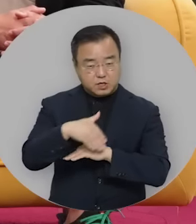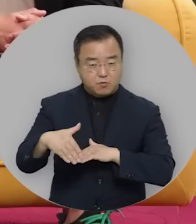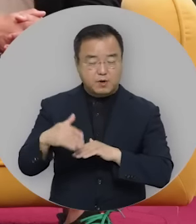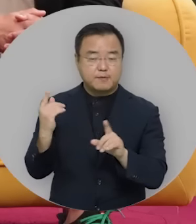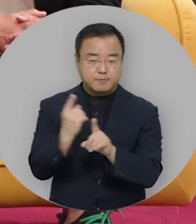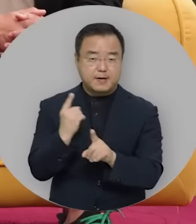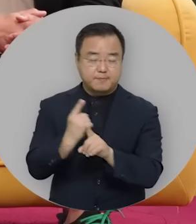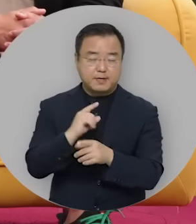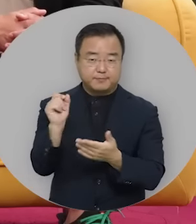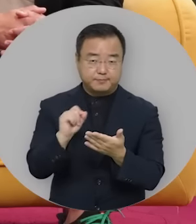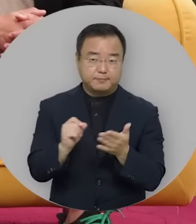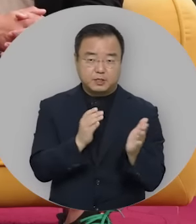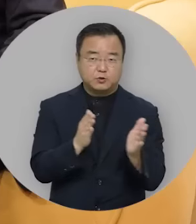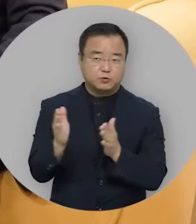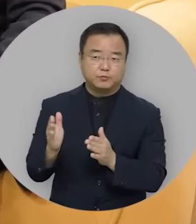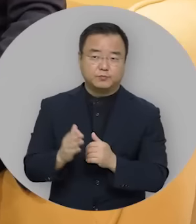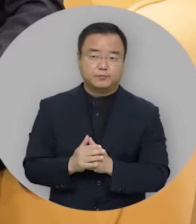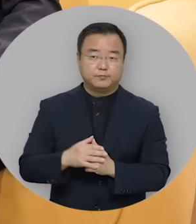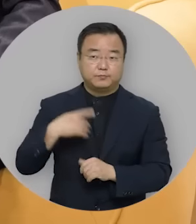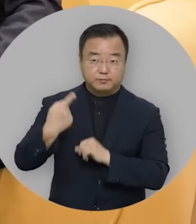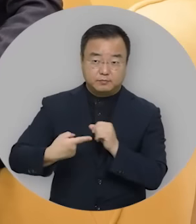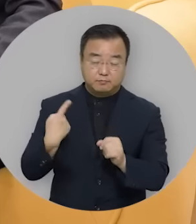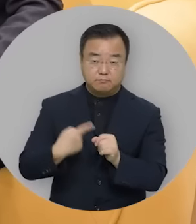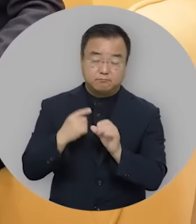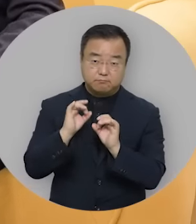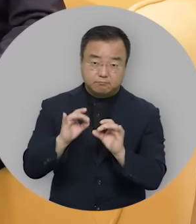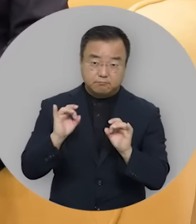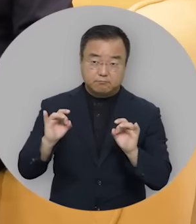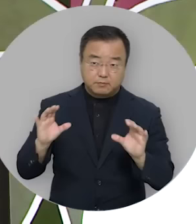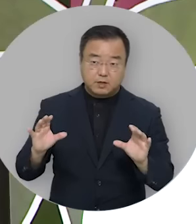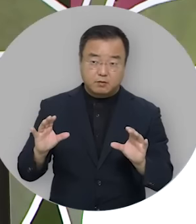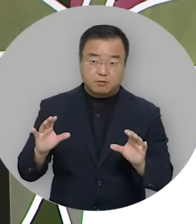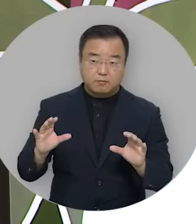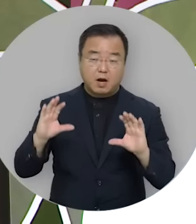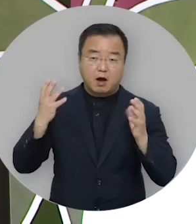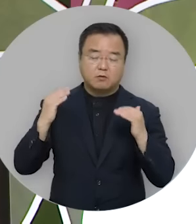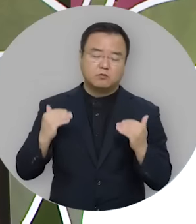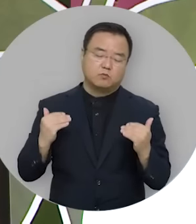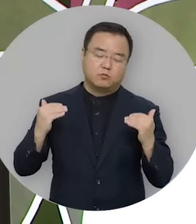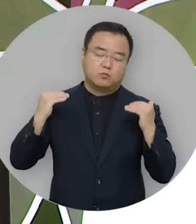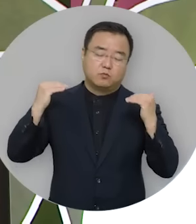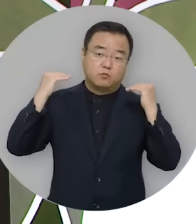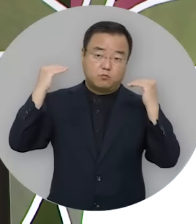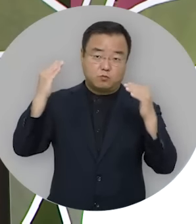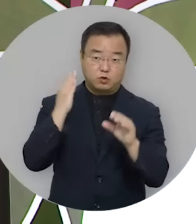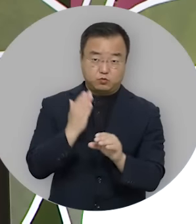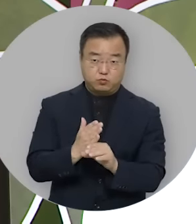계속 작성하고 있습니다. 매년 이렇게 하시면 아이들이 성장하면서